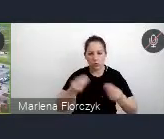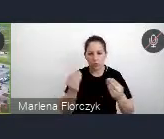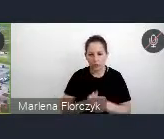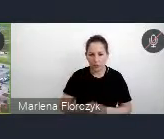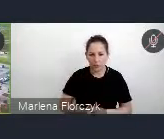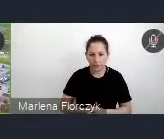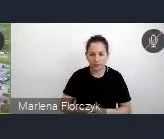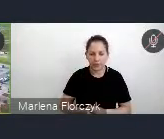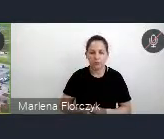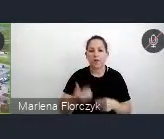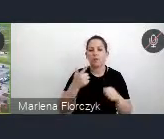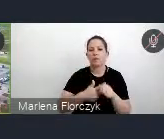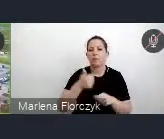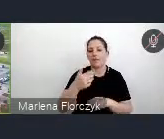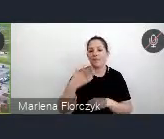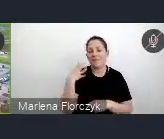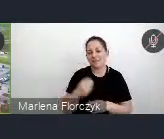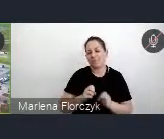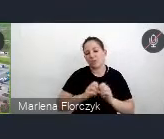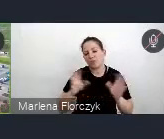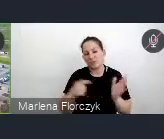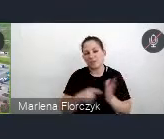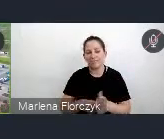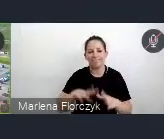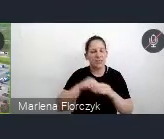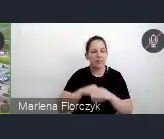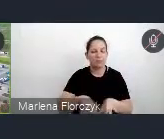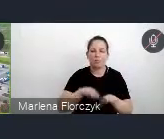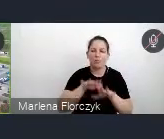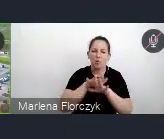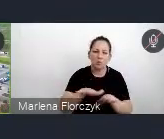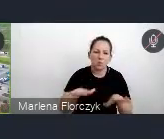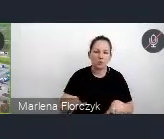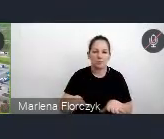XXI wiek to oczywiście jest nasilająca się urbanizacja.